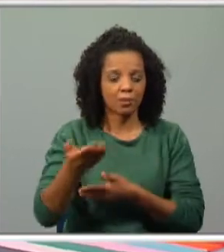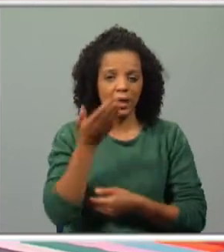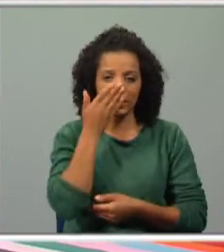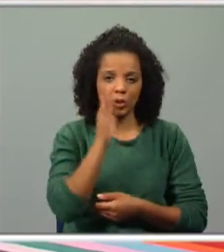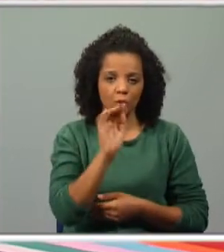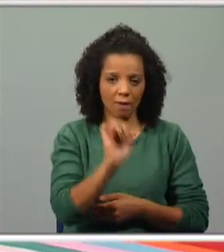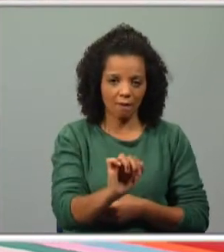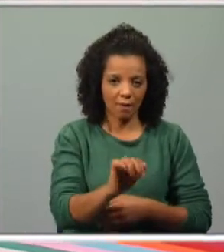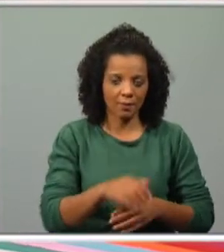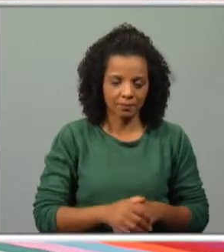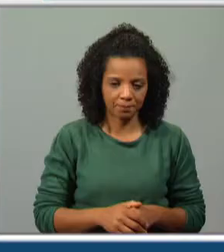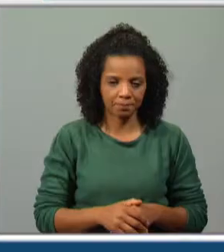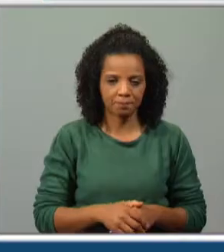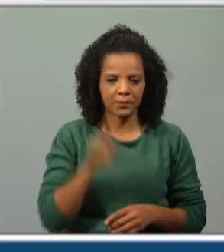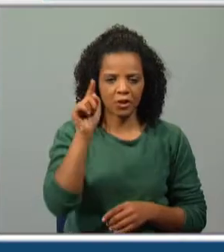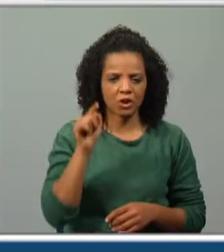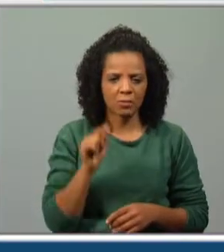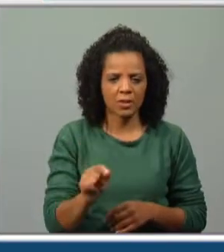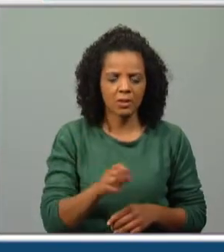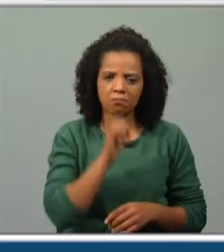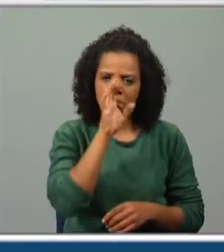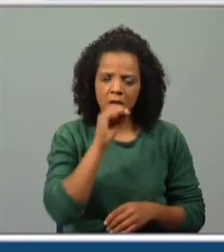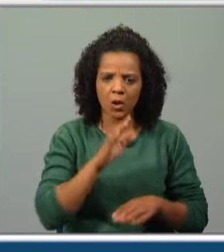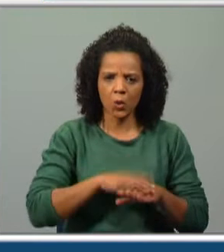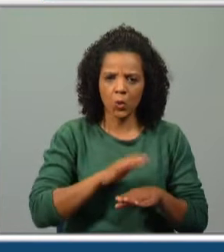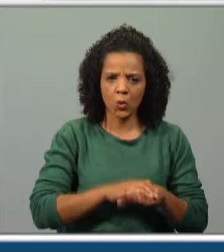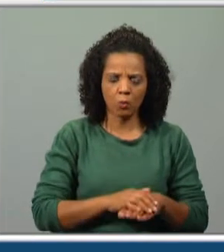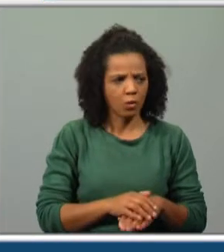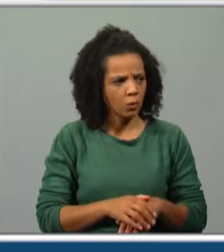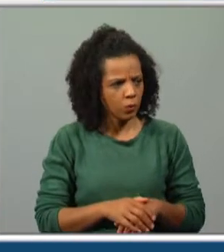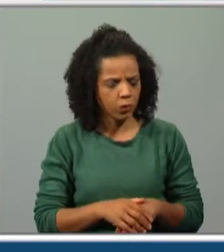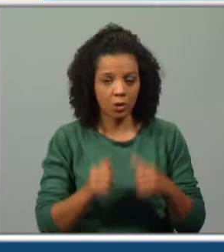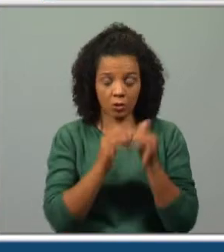temos a exclamação à admiração perante o tesouro do Rei Ficam todos extasiados 我們有欽佩的感嘆之前王者之寶 眾人欣喜若狂